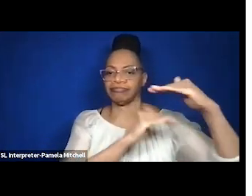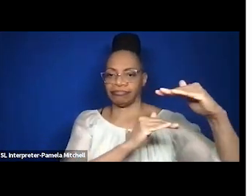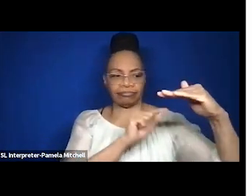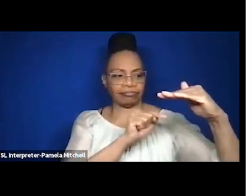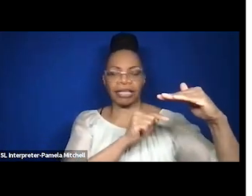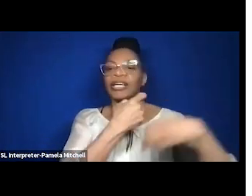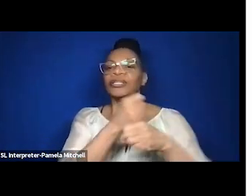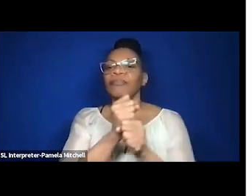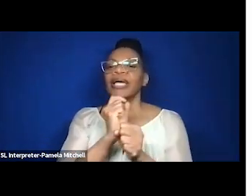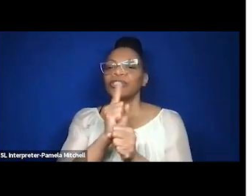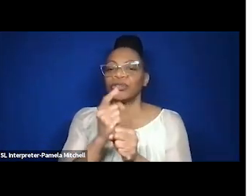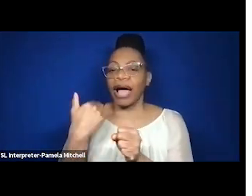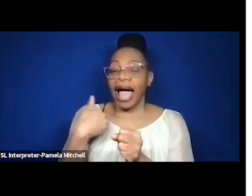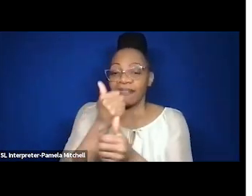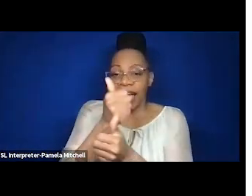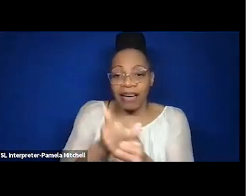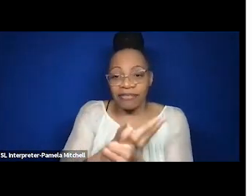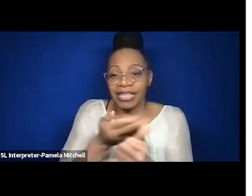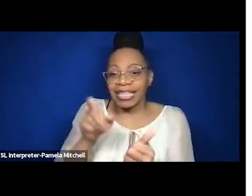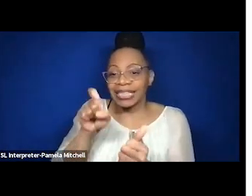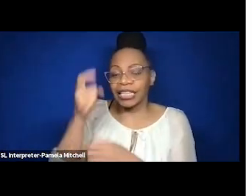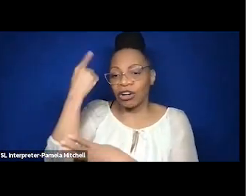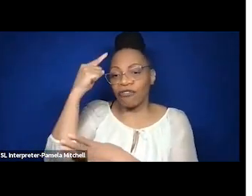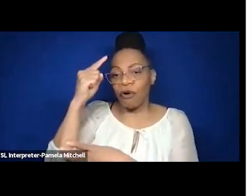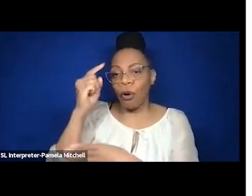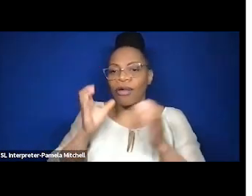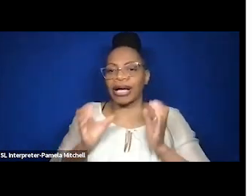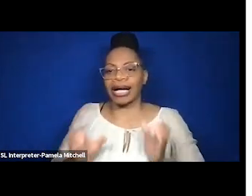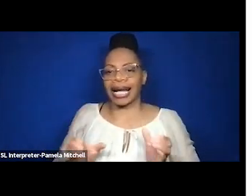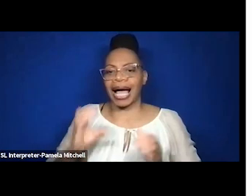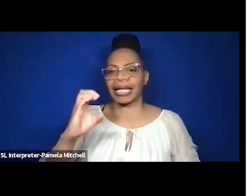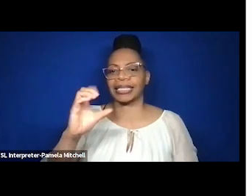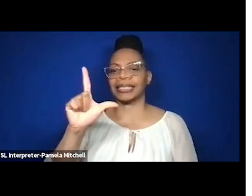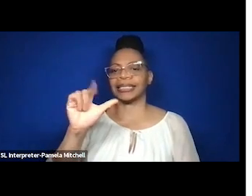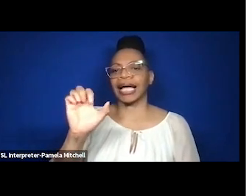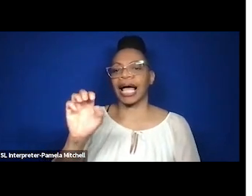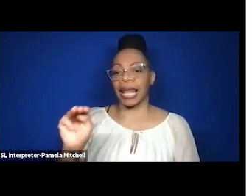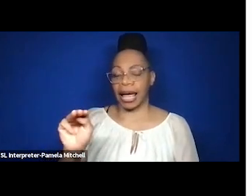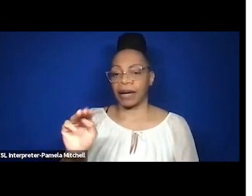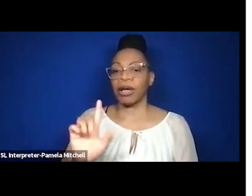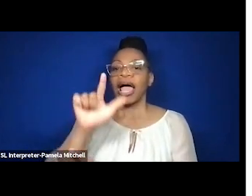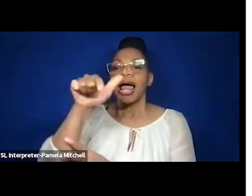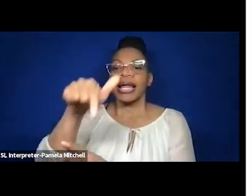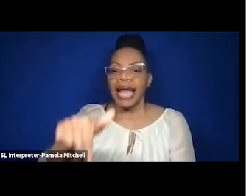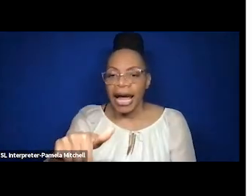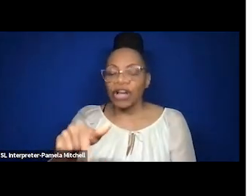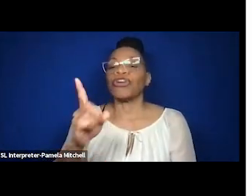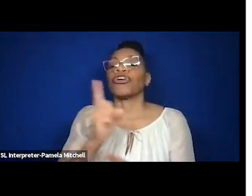para la reclamación de ese cliente. Y luego, simplemente sigo con la seguridad alrededor de una semana después o así